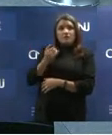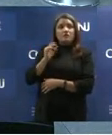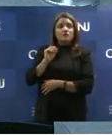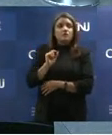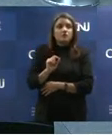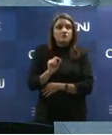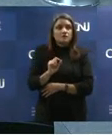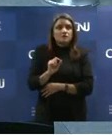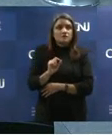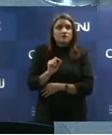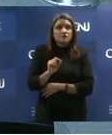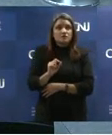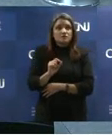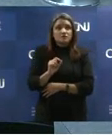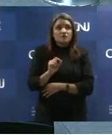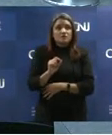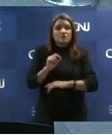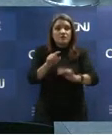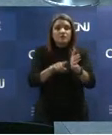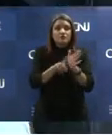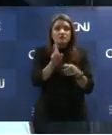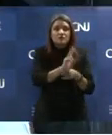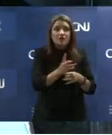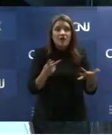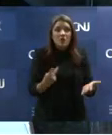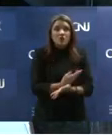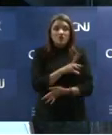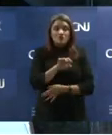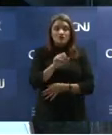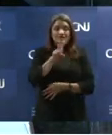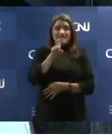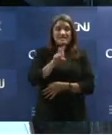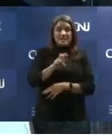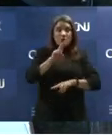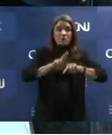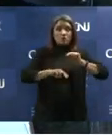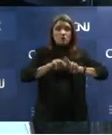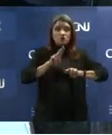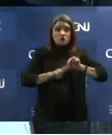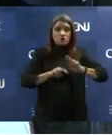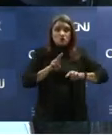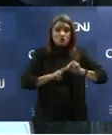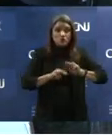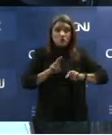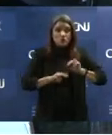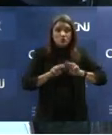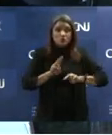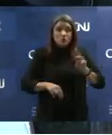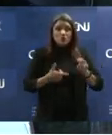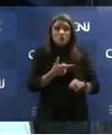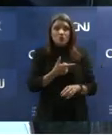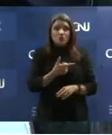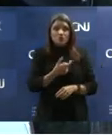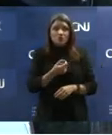a inspeção ocorreu entre os dias 5 do 6 de 2017 e 9 do 6 de 2017.